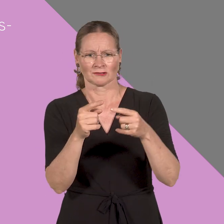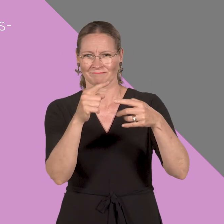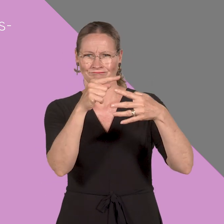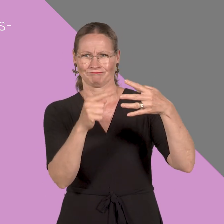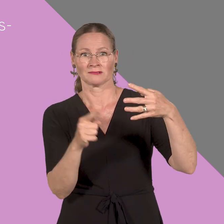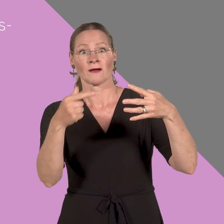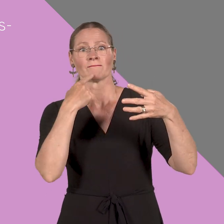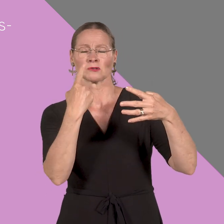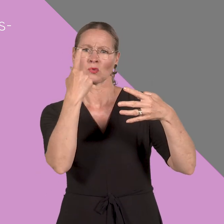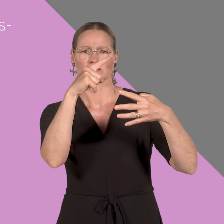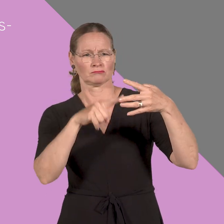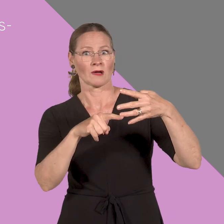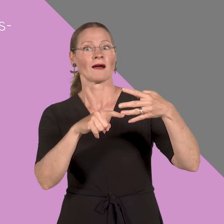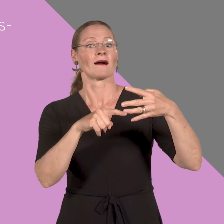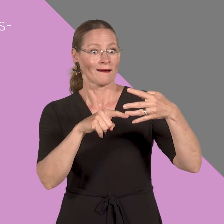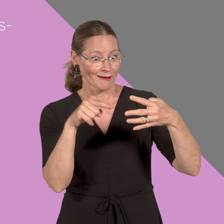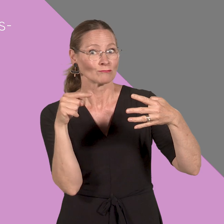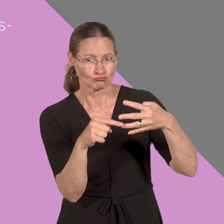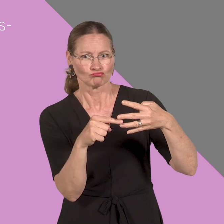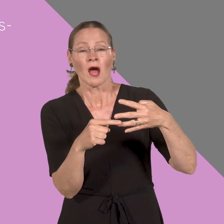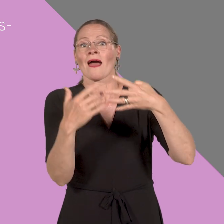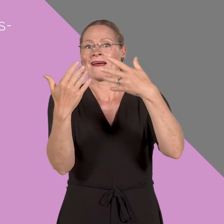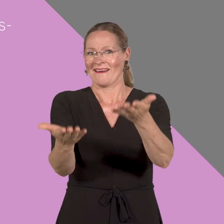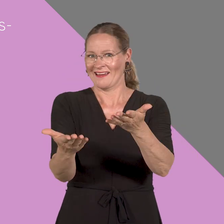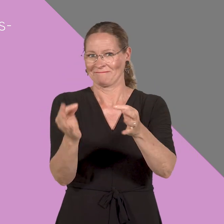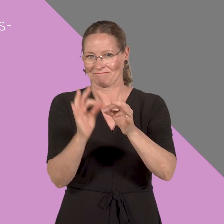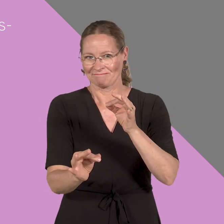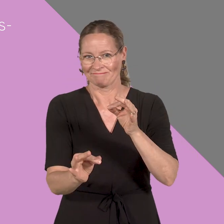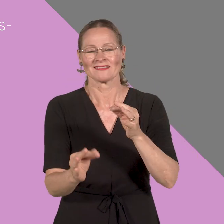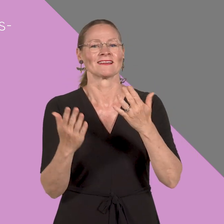Jos vastasit ”kyllä” edes yhteen näistä kysymyksistä, voit kiittää onneasi!